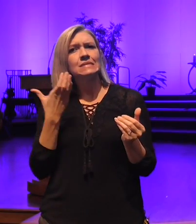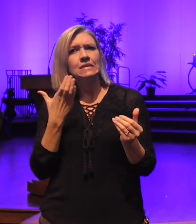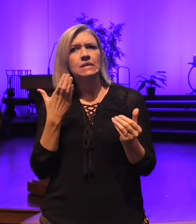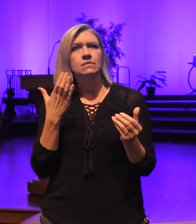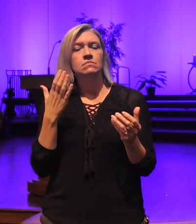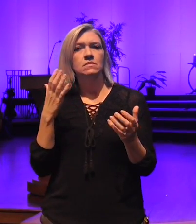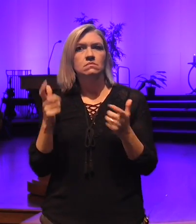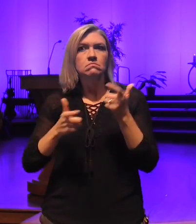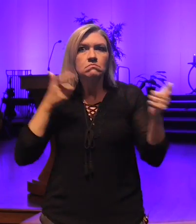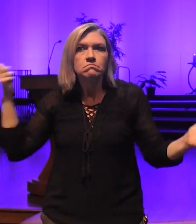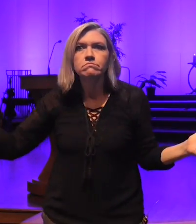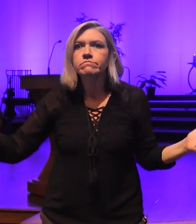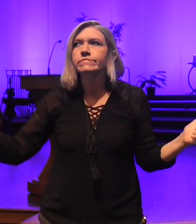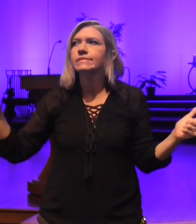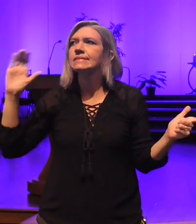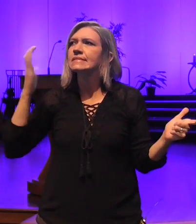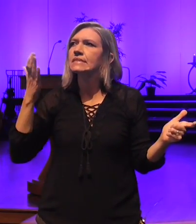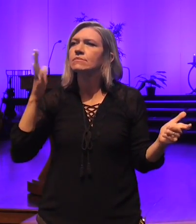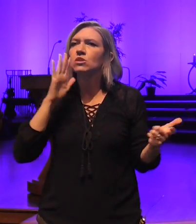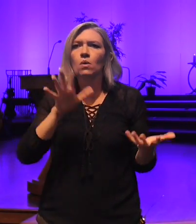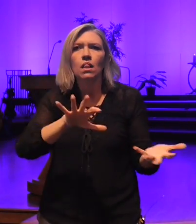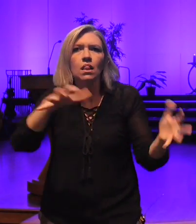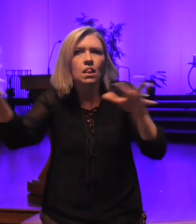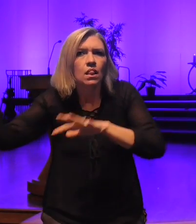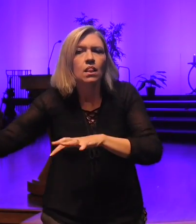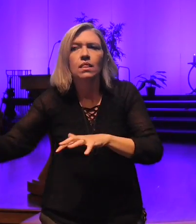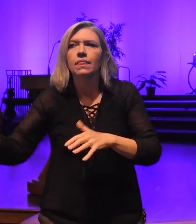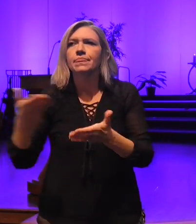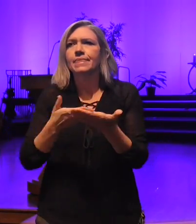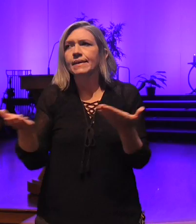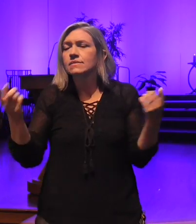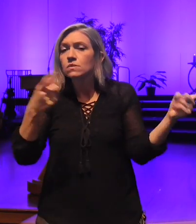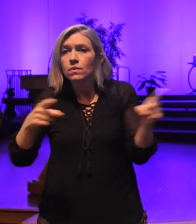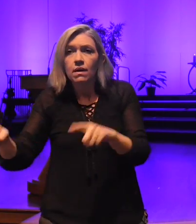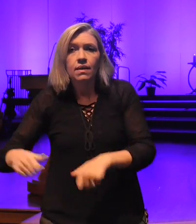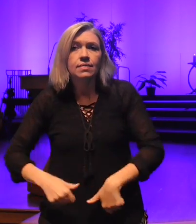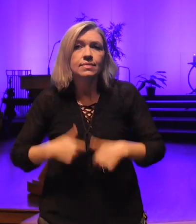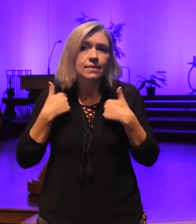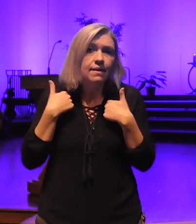va a ir. para alterar la tarjeta de Apple de tantas cosas que suceden en nuestras vidas que hemos tratado